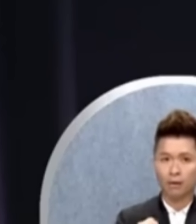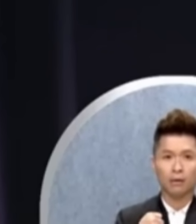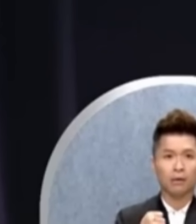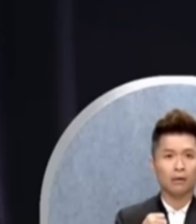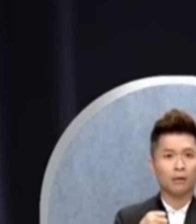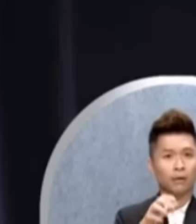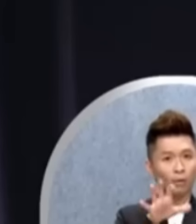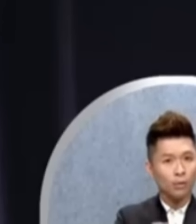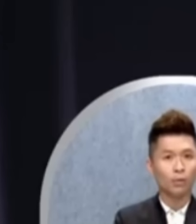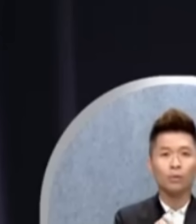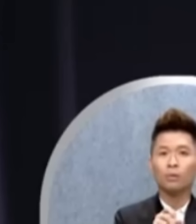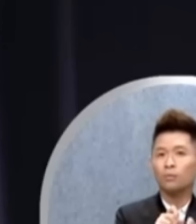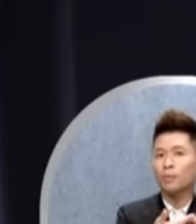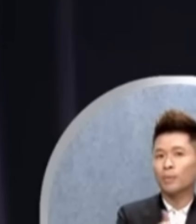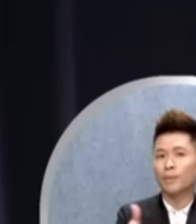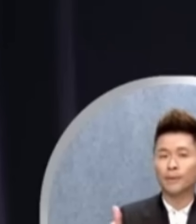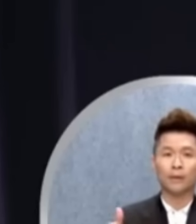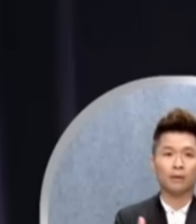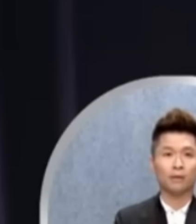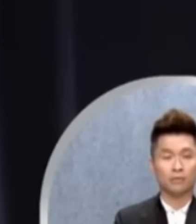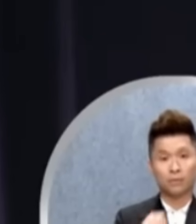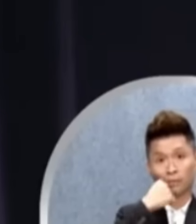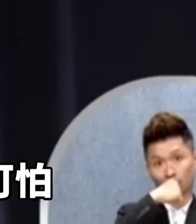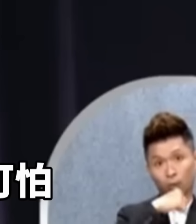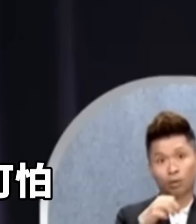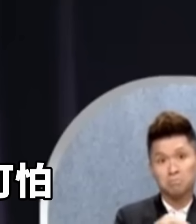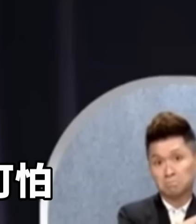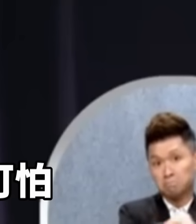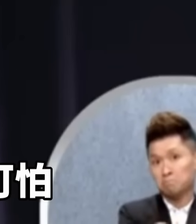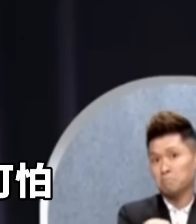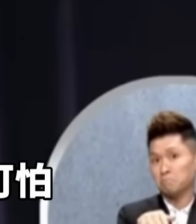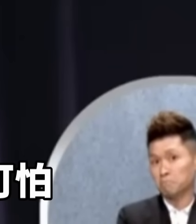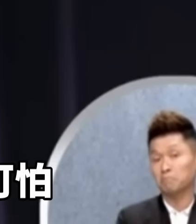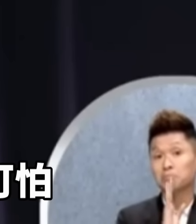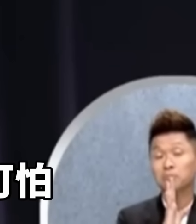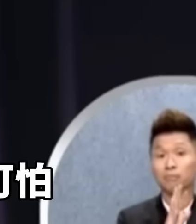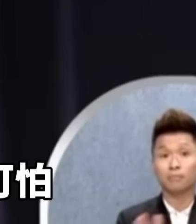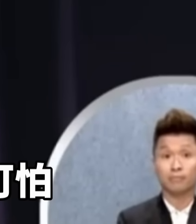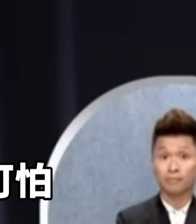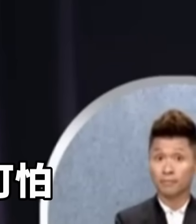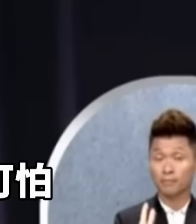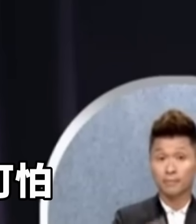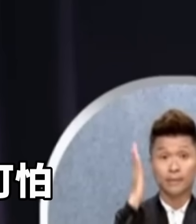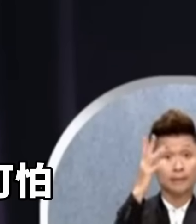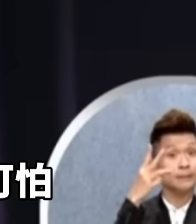這是我們國家現況 政治 我覺得政治的騙子比愛情騙子還可怕